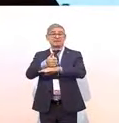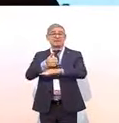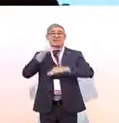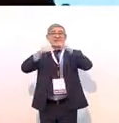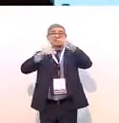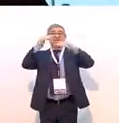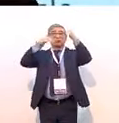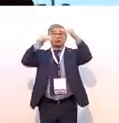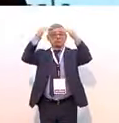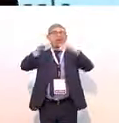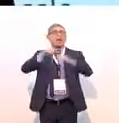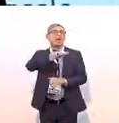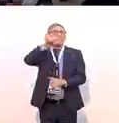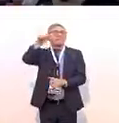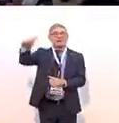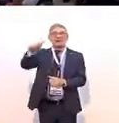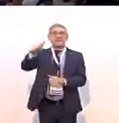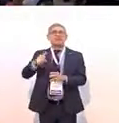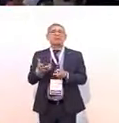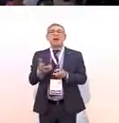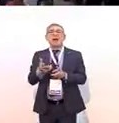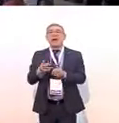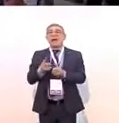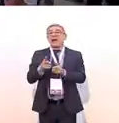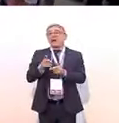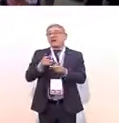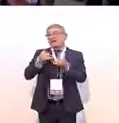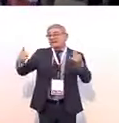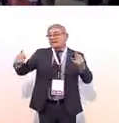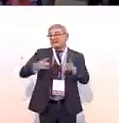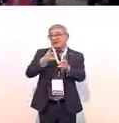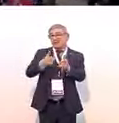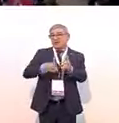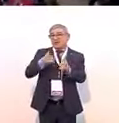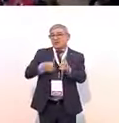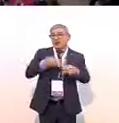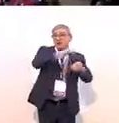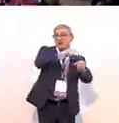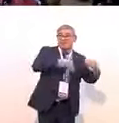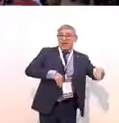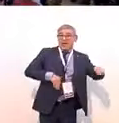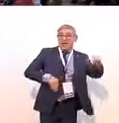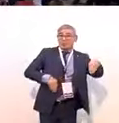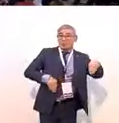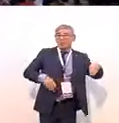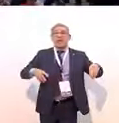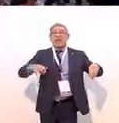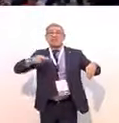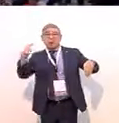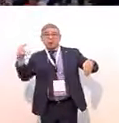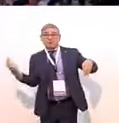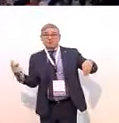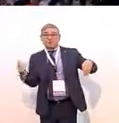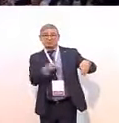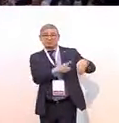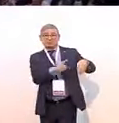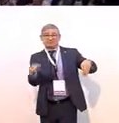linea ferroviaria fu tra Napoli e Portici. Ci richiama un tempo in cui noi qui eravamo